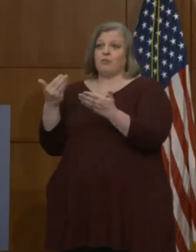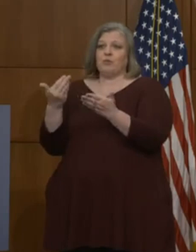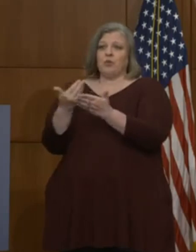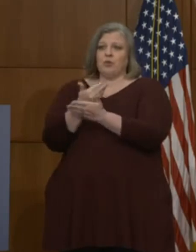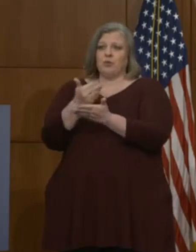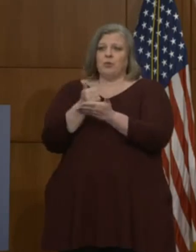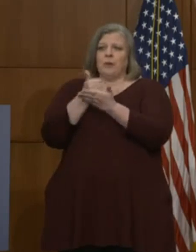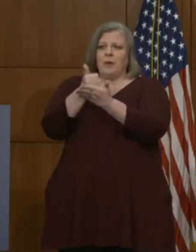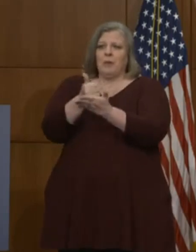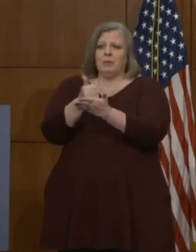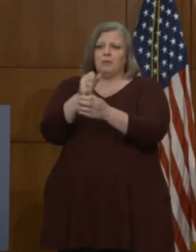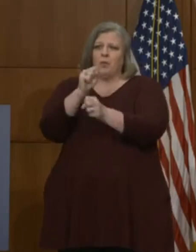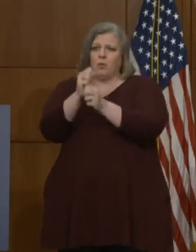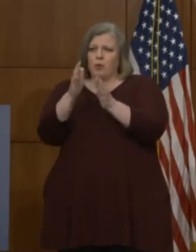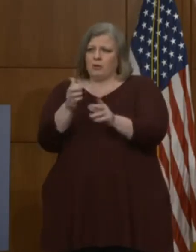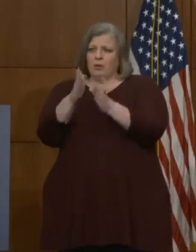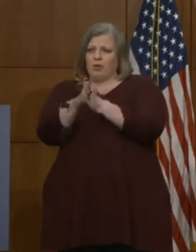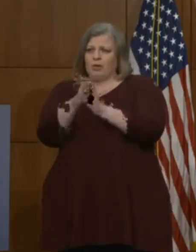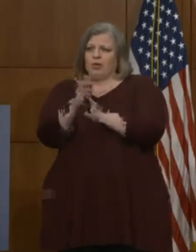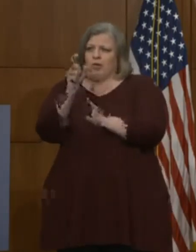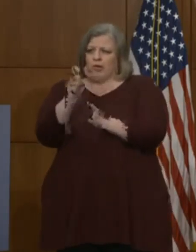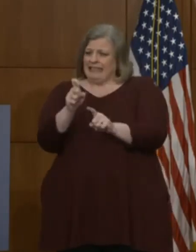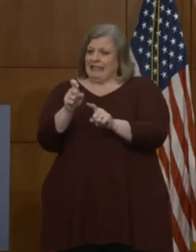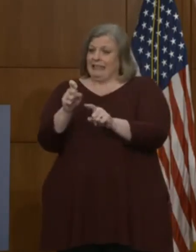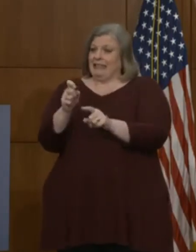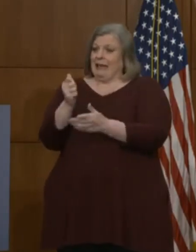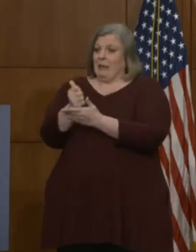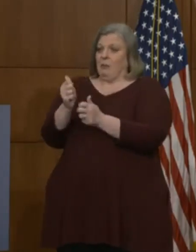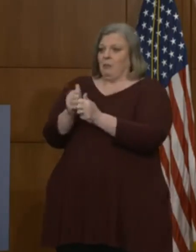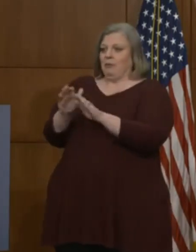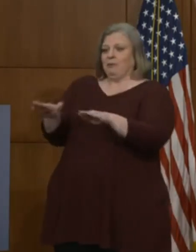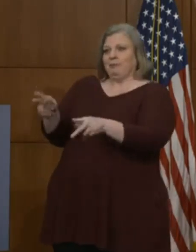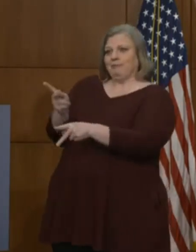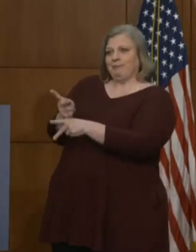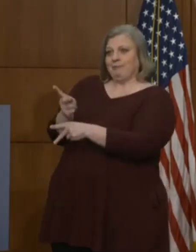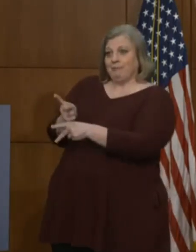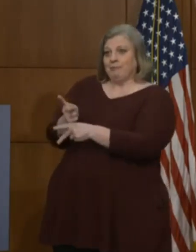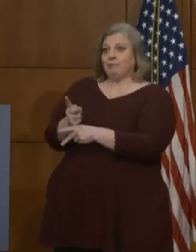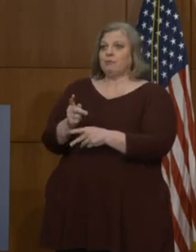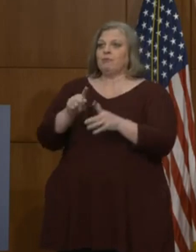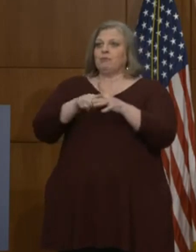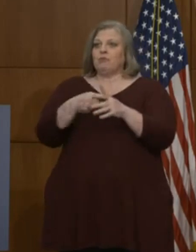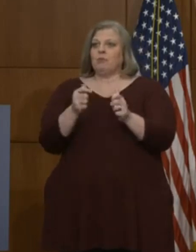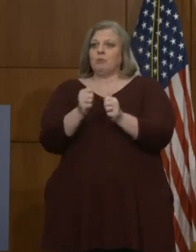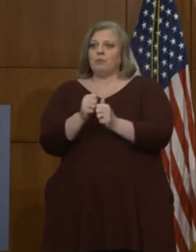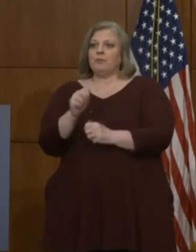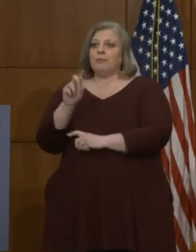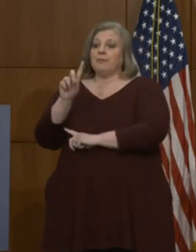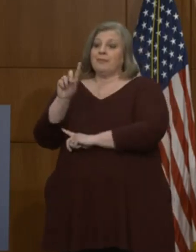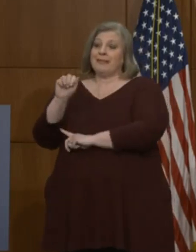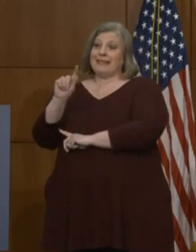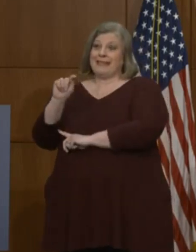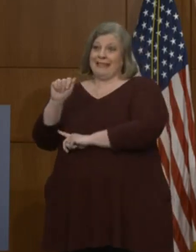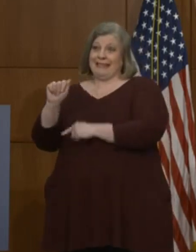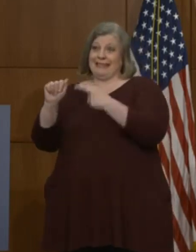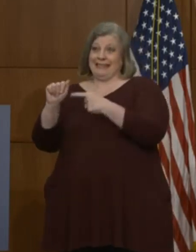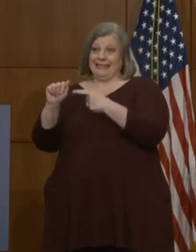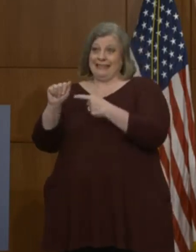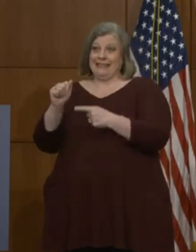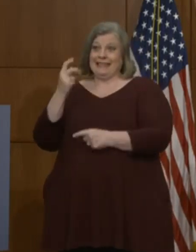AND PUBLIC GATHERINGS AS WELL AS NEW HELP FOR WORKERS WHO AS NEW HELP FOR WORKERS WHO NEED CHILD CARE. ALL OF THIS NEED CHILD CARE. ALL OF THIS STARTS WITH DATA. AS YOU SAW IN